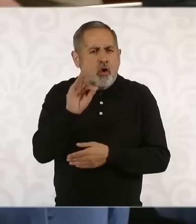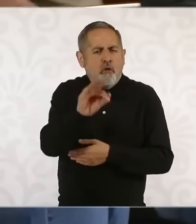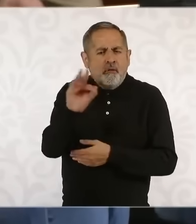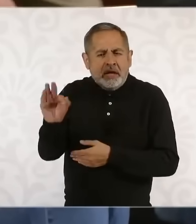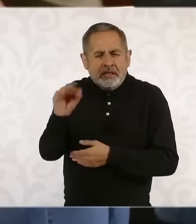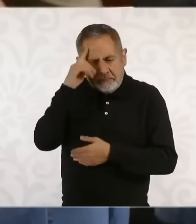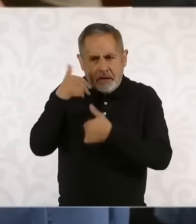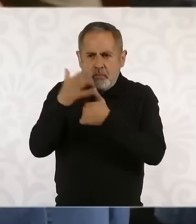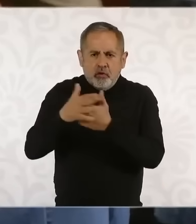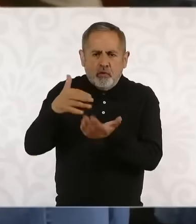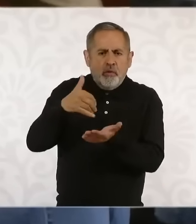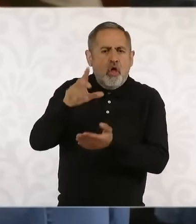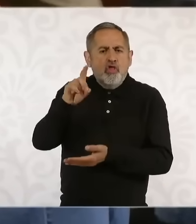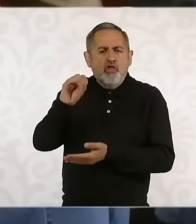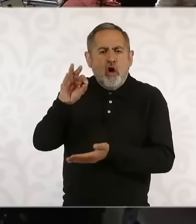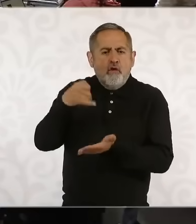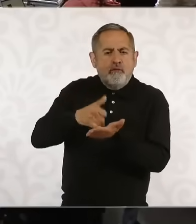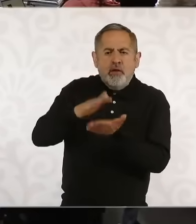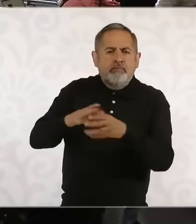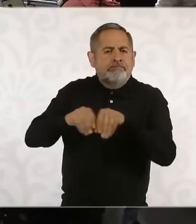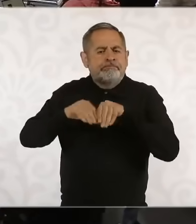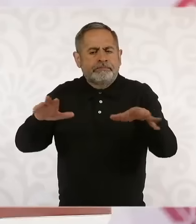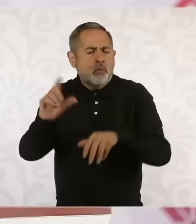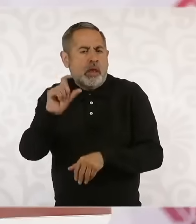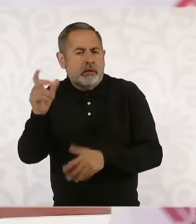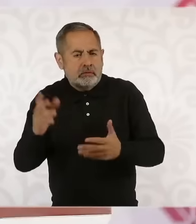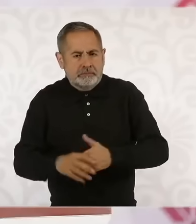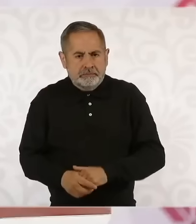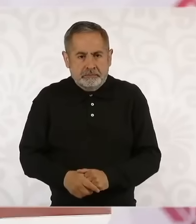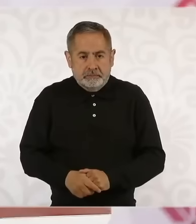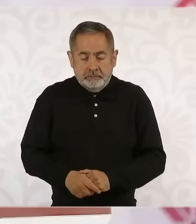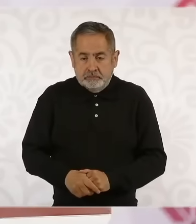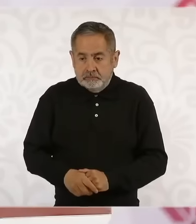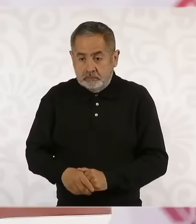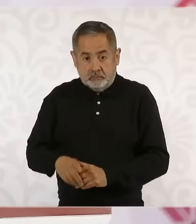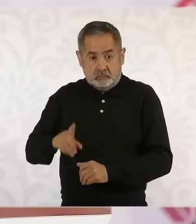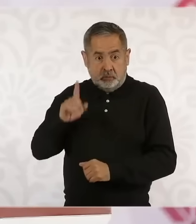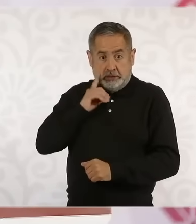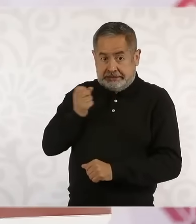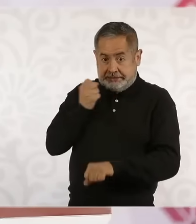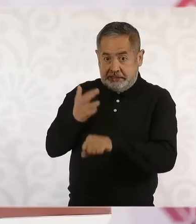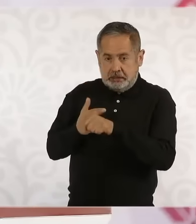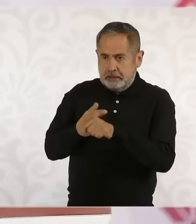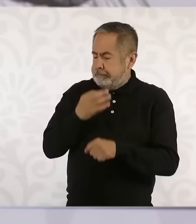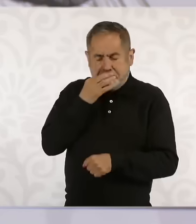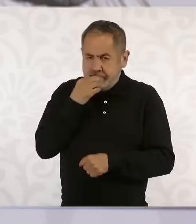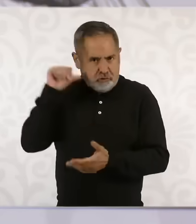publicada en el Diario Oficial de la Federación? en breve, o sea, si nos la envían, pues de